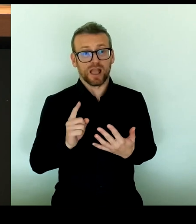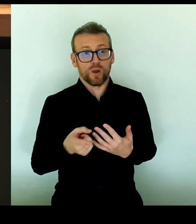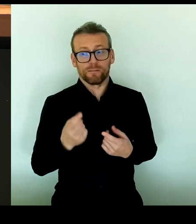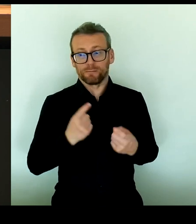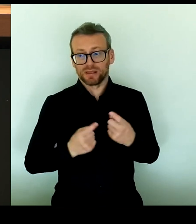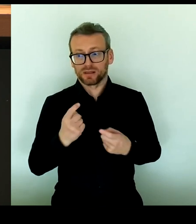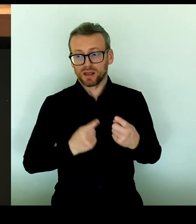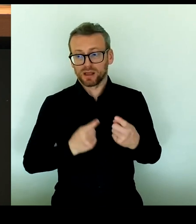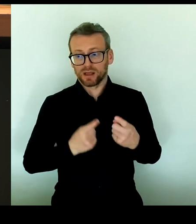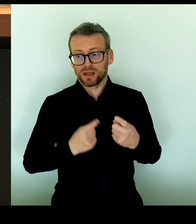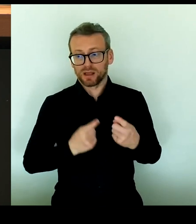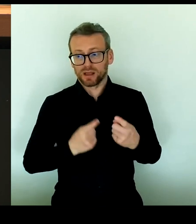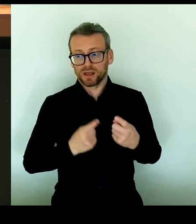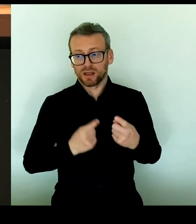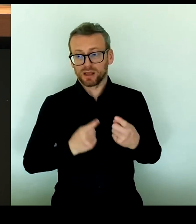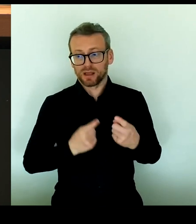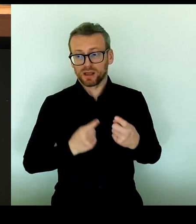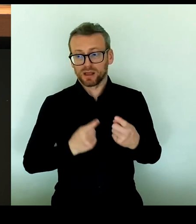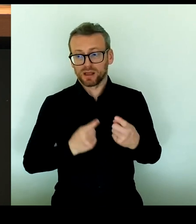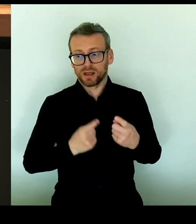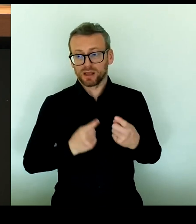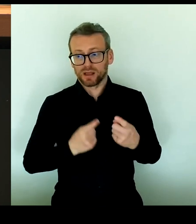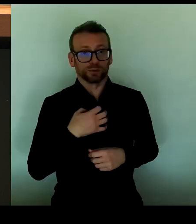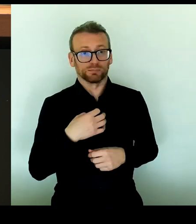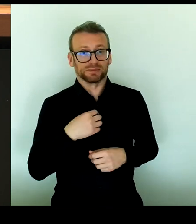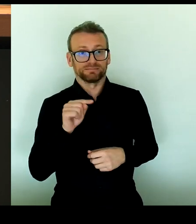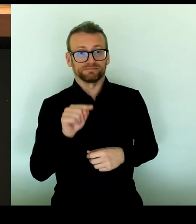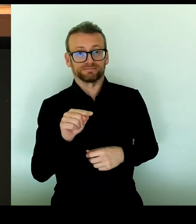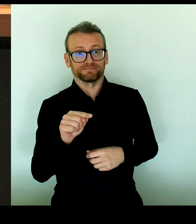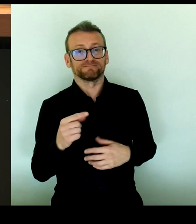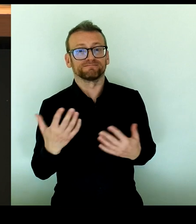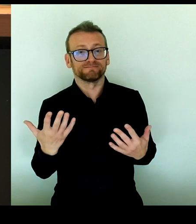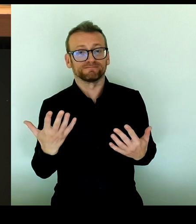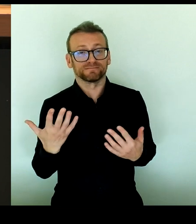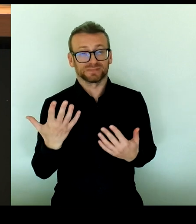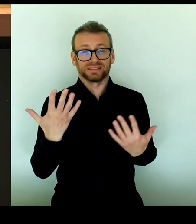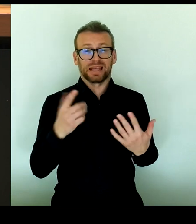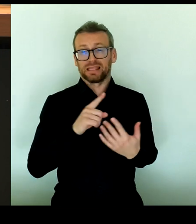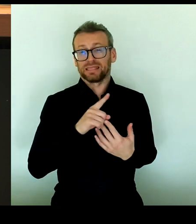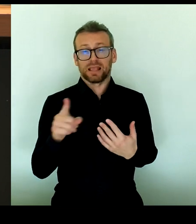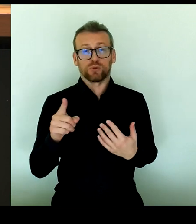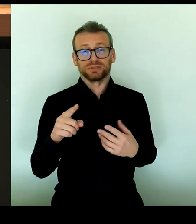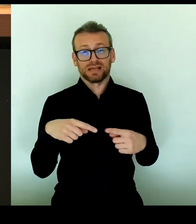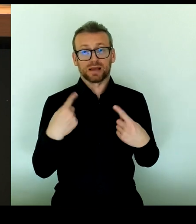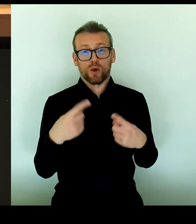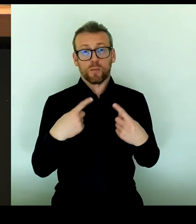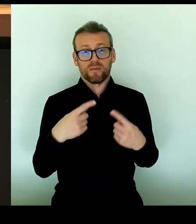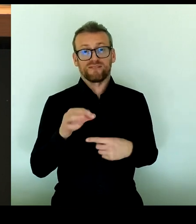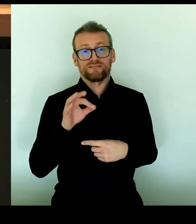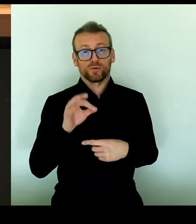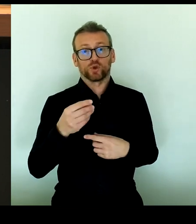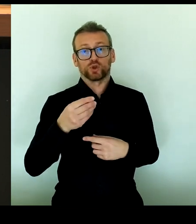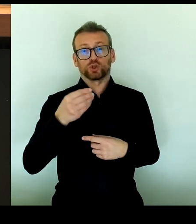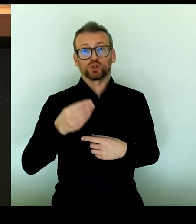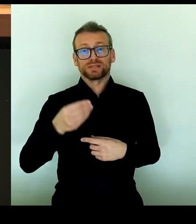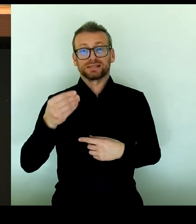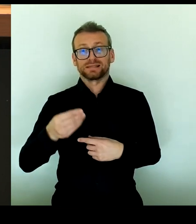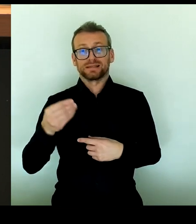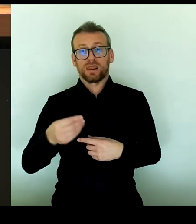Beteiligung auf Augenhöhe. Einbringung von Expertise, Verlässlichkeit und Kooperation geregeltes Miteinander.